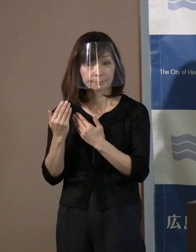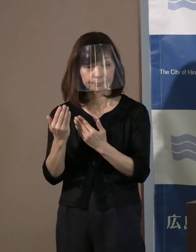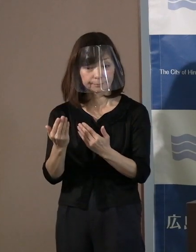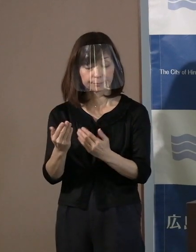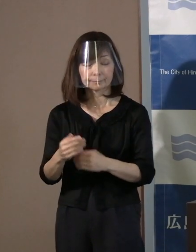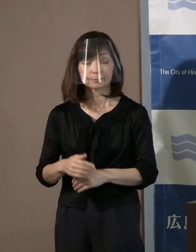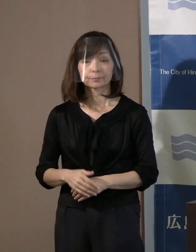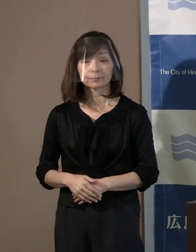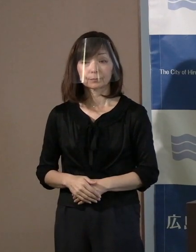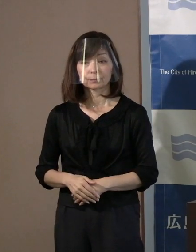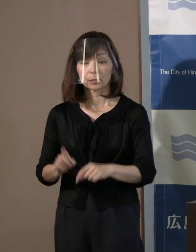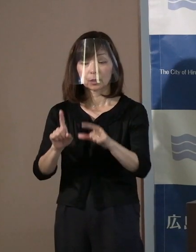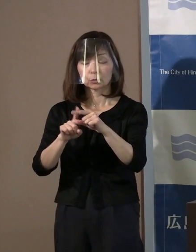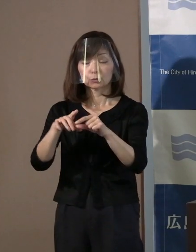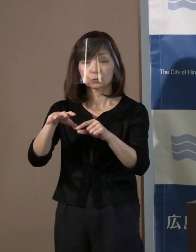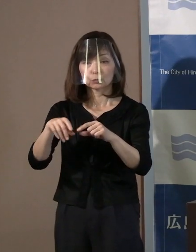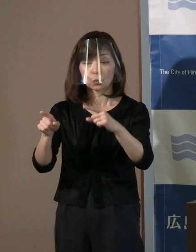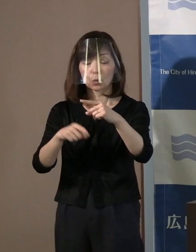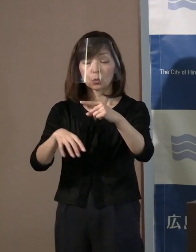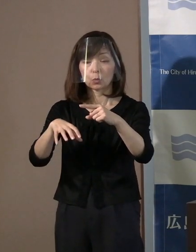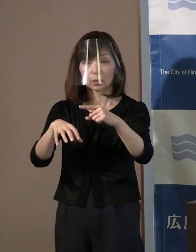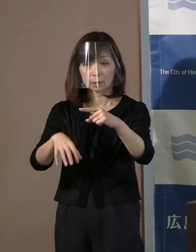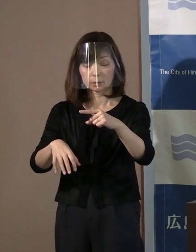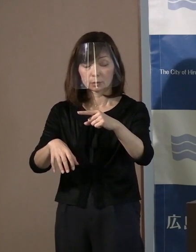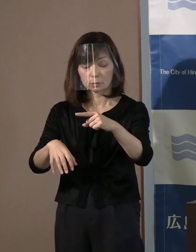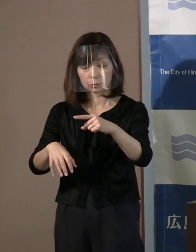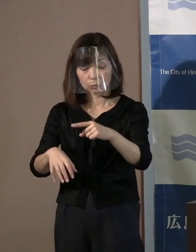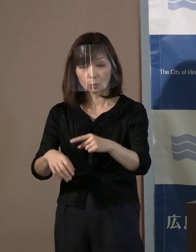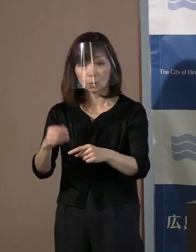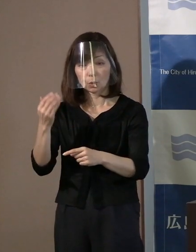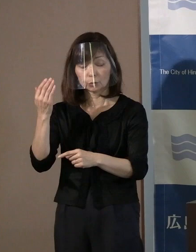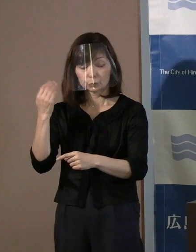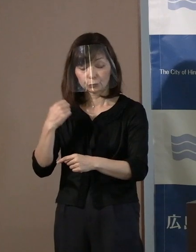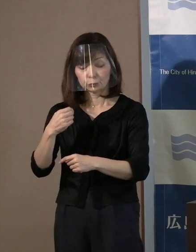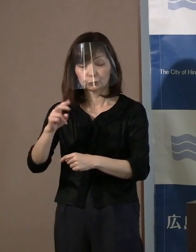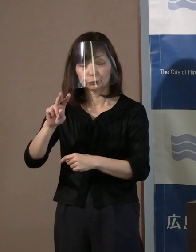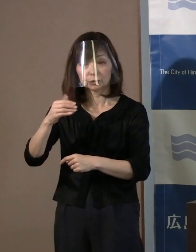(記者)中央公園の旧陸軍遺構の 今後の取り扱いについてお聞きします｡